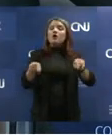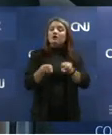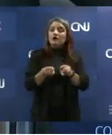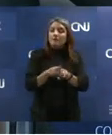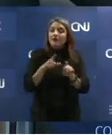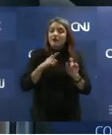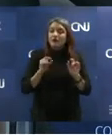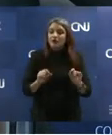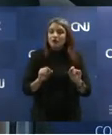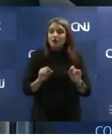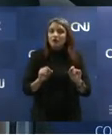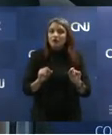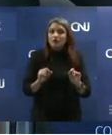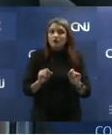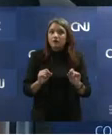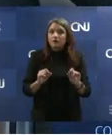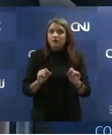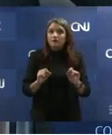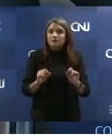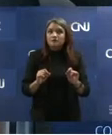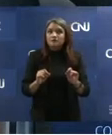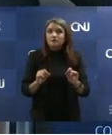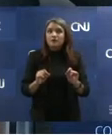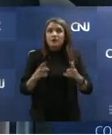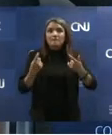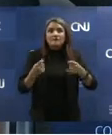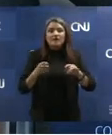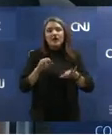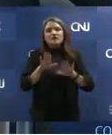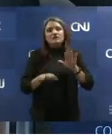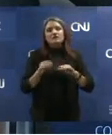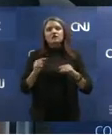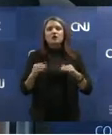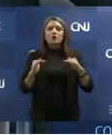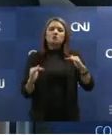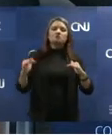ela deve ser momentânea, e no menor tempo possível. Regra 2